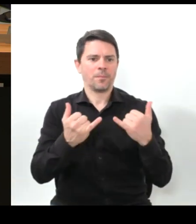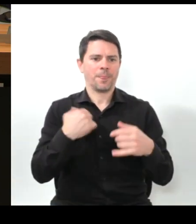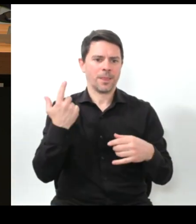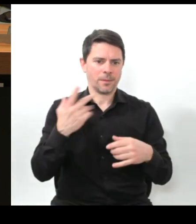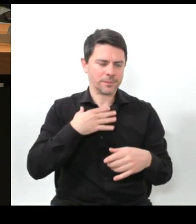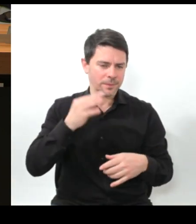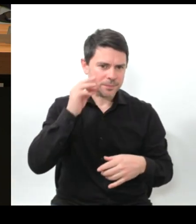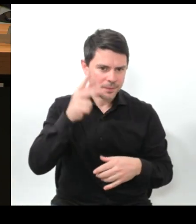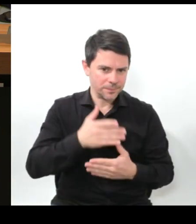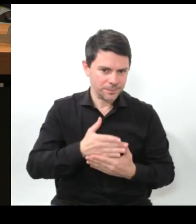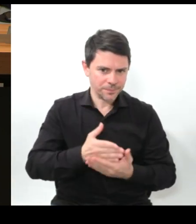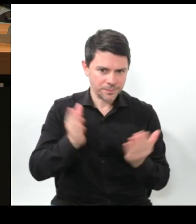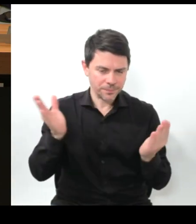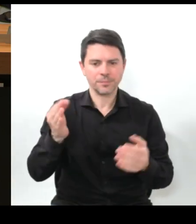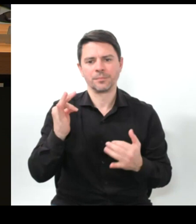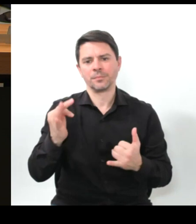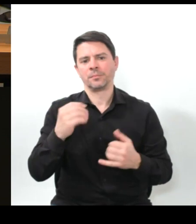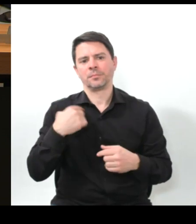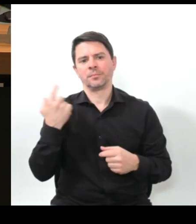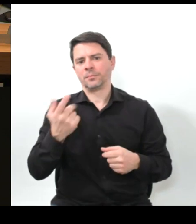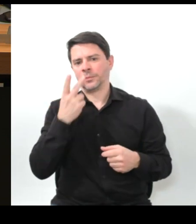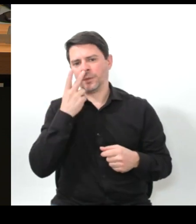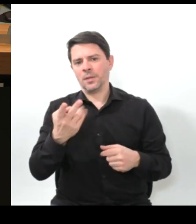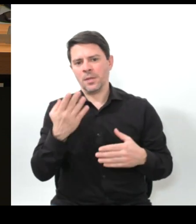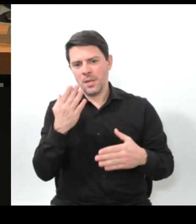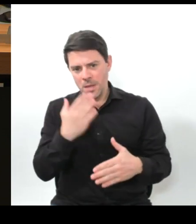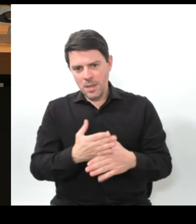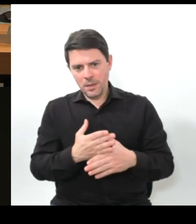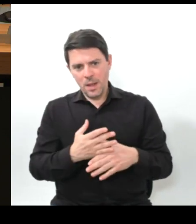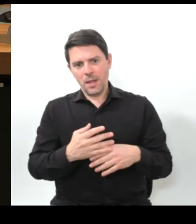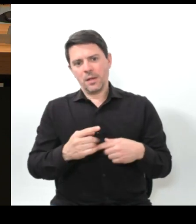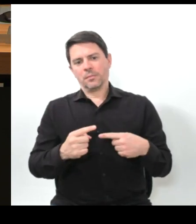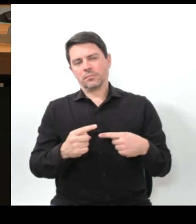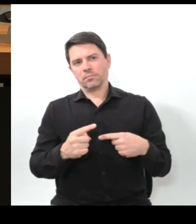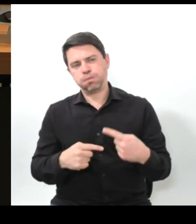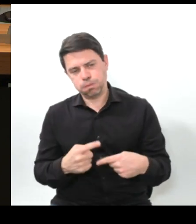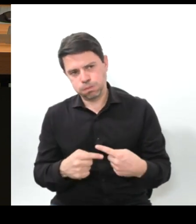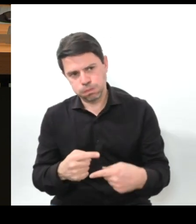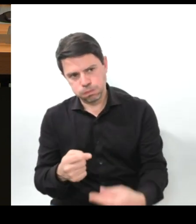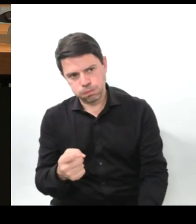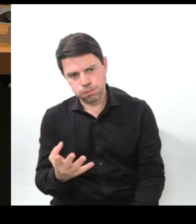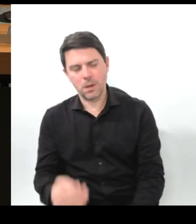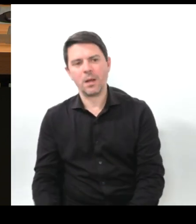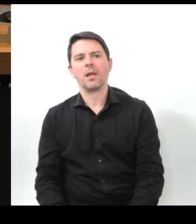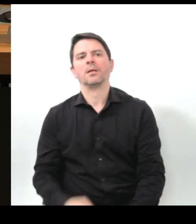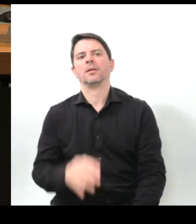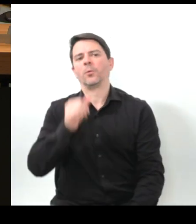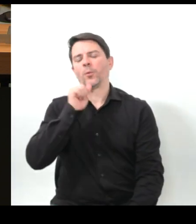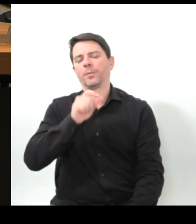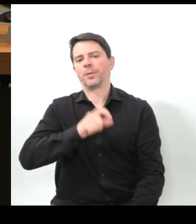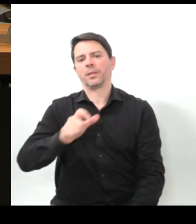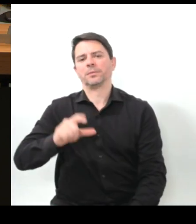Schritt, wo wir auch darauf achten müssen, was hilft das, wenn junge Menschen die Ausbildung beginnen und wenn sie dann in die Praxis kommen,